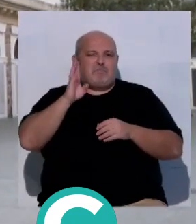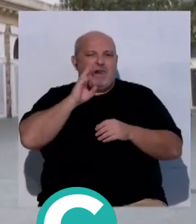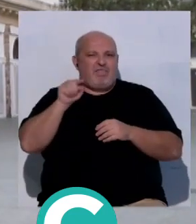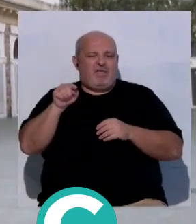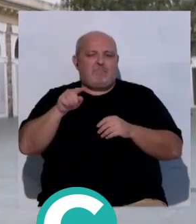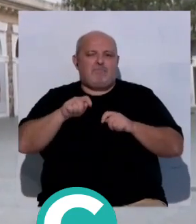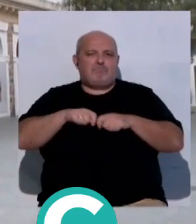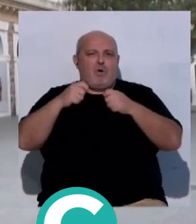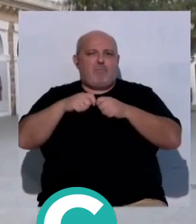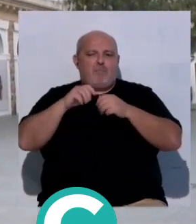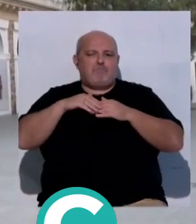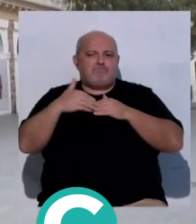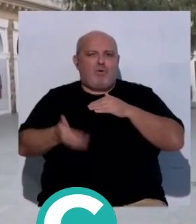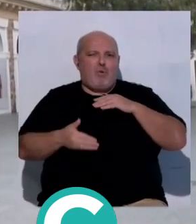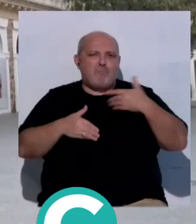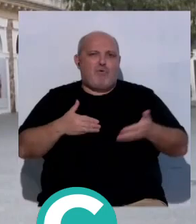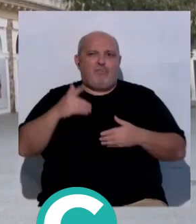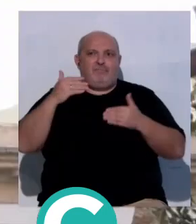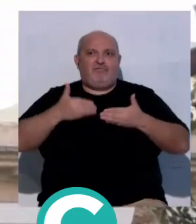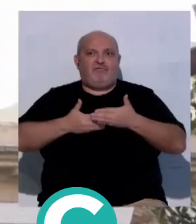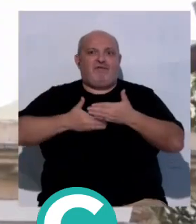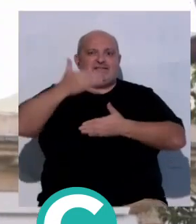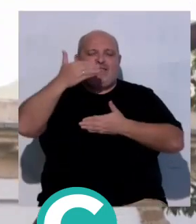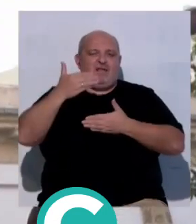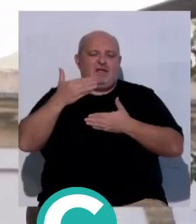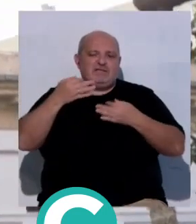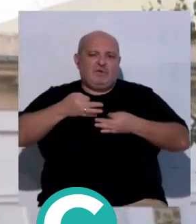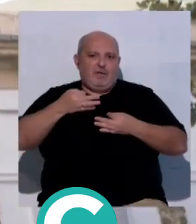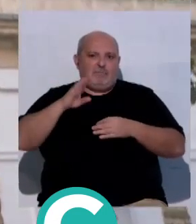más riesgos de nuevas caídas de elementos de la fachada y garantizar la seguridad tanto de los